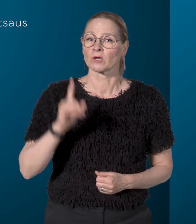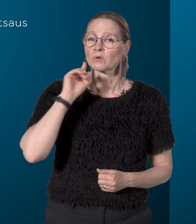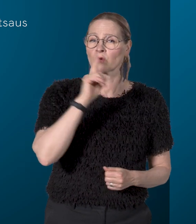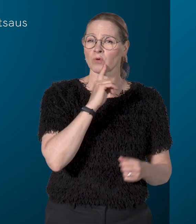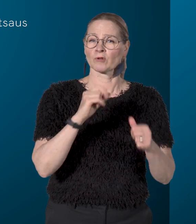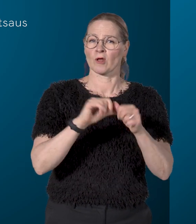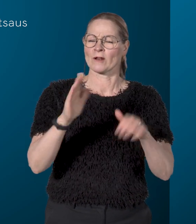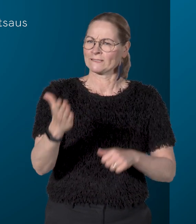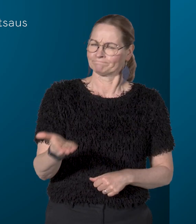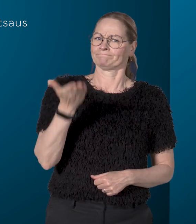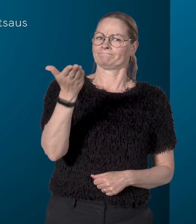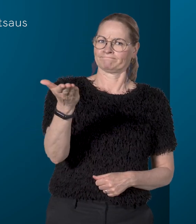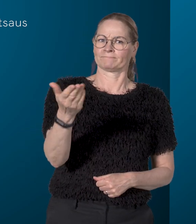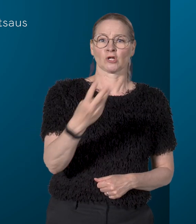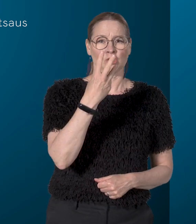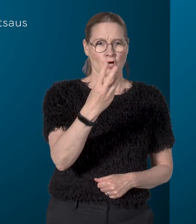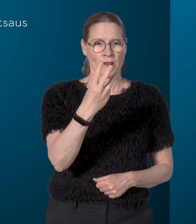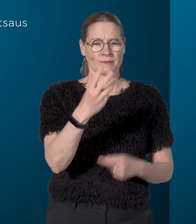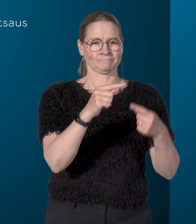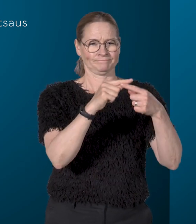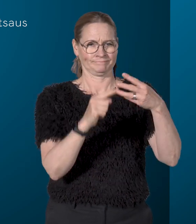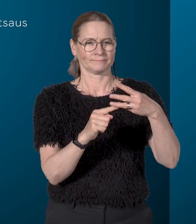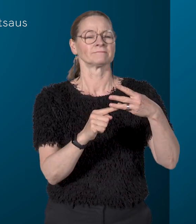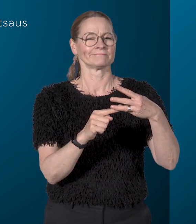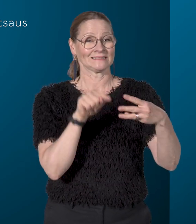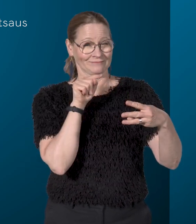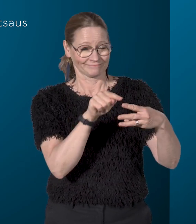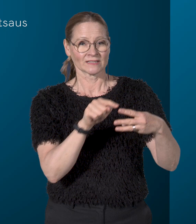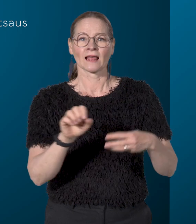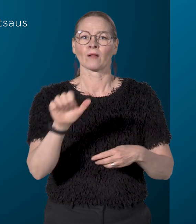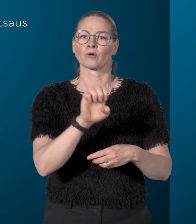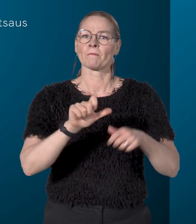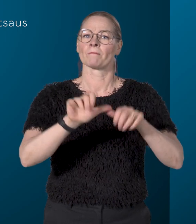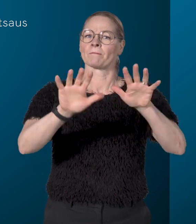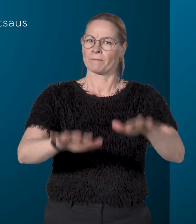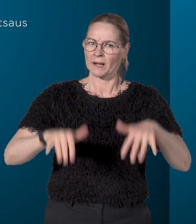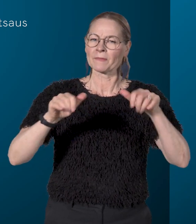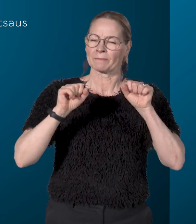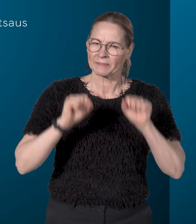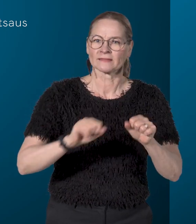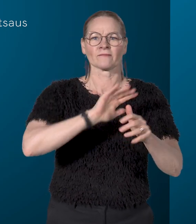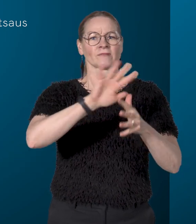Kuurojen Liitto onkin nostanut tätä silmällä pitäen esille kolme toimea, - joiden avulla Euroopan parlamentin tulee turvata -